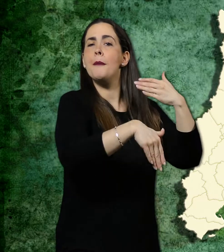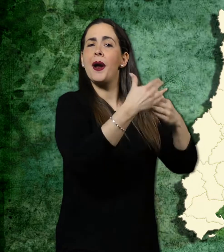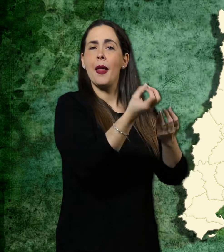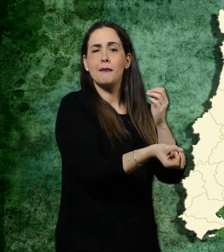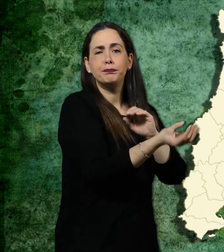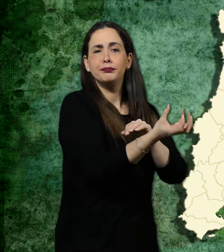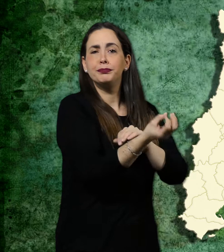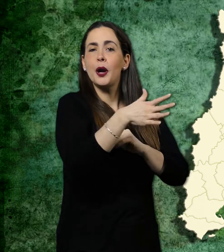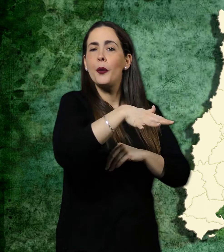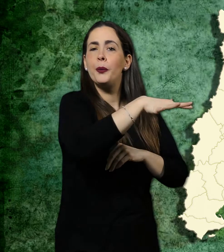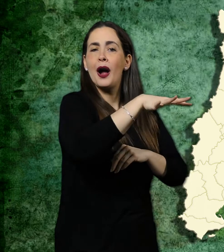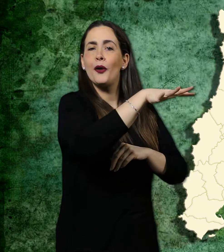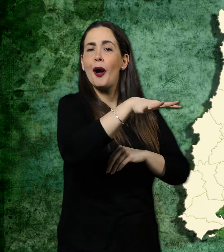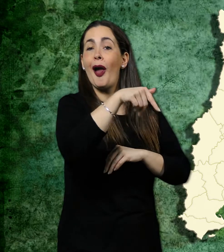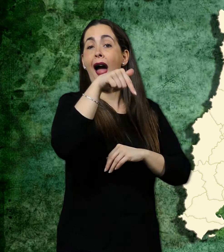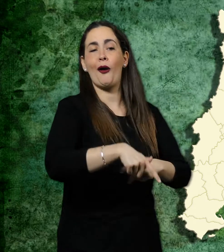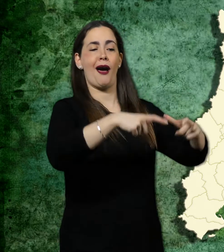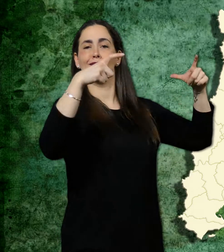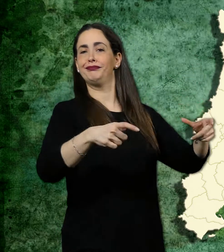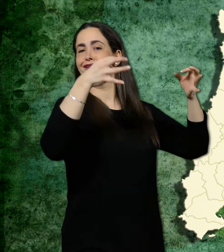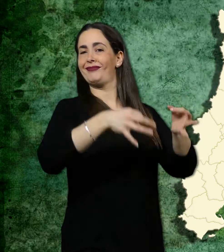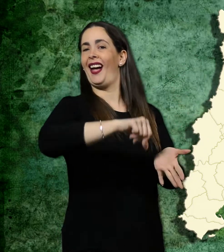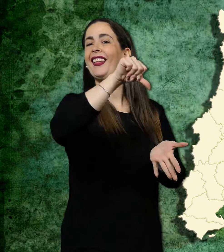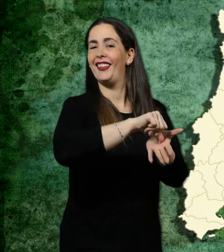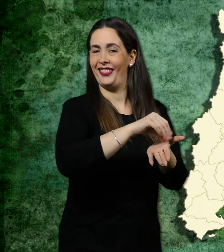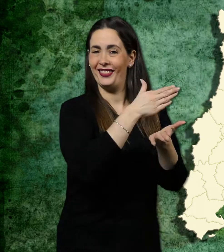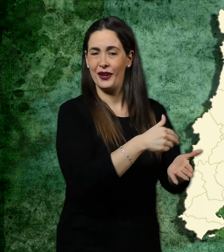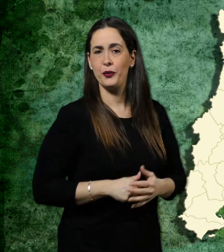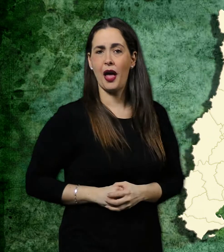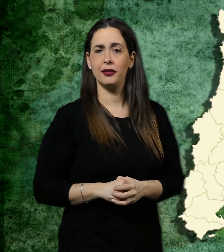d'on provenen alguns dels barris que conformen l'actual ciutat.